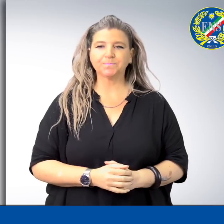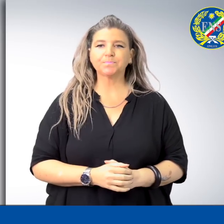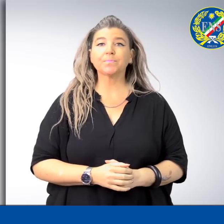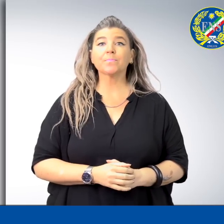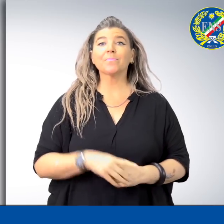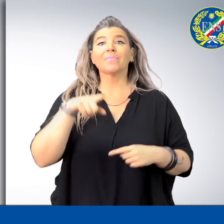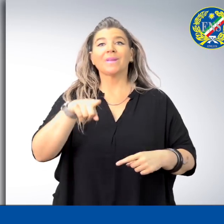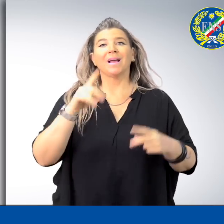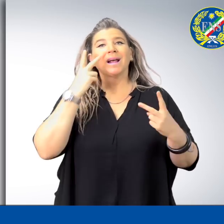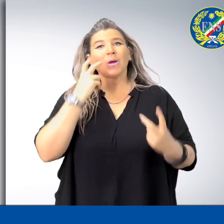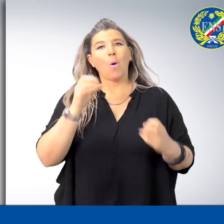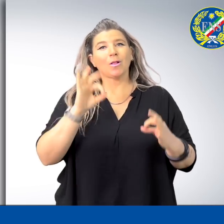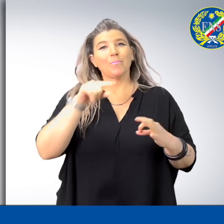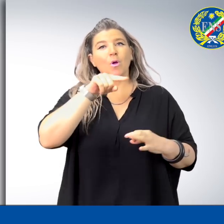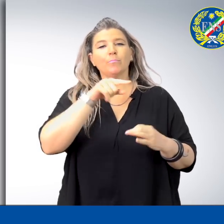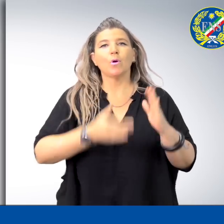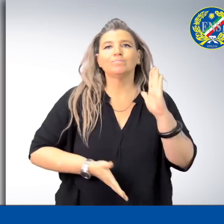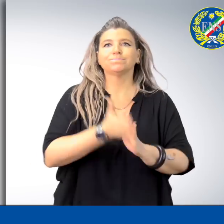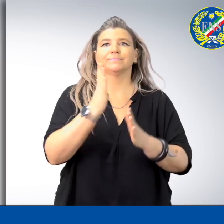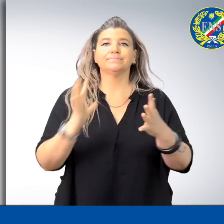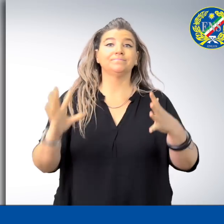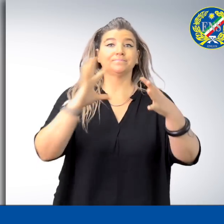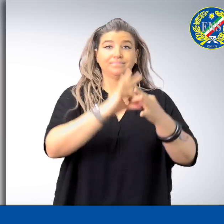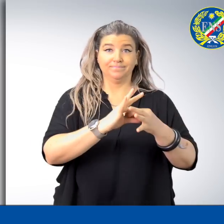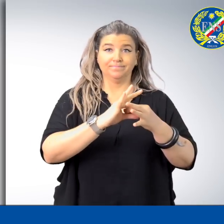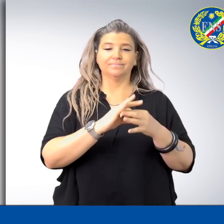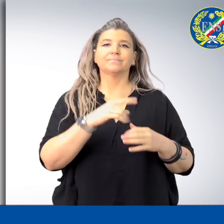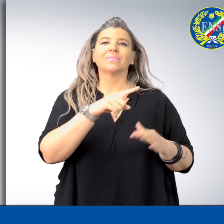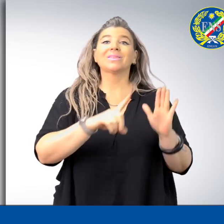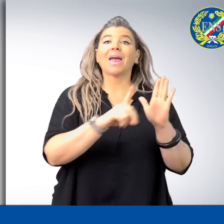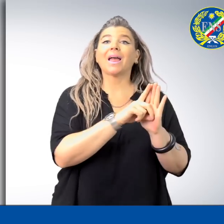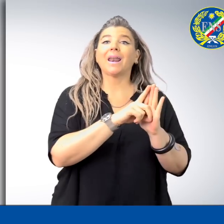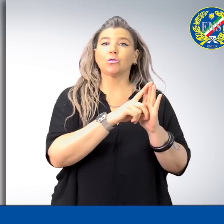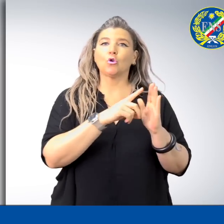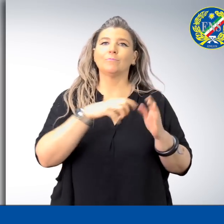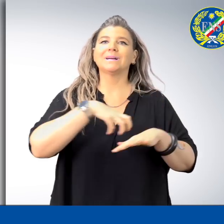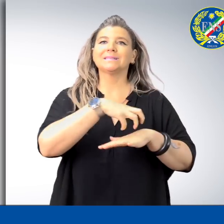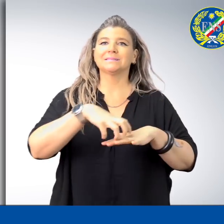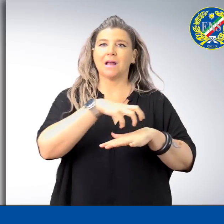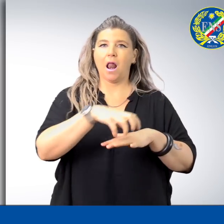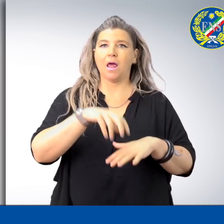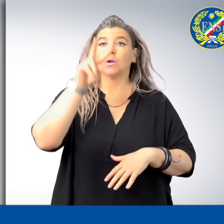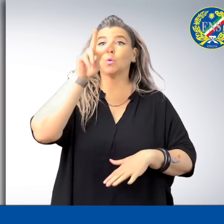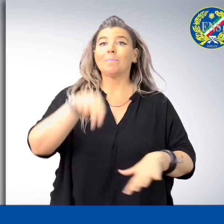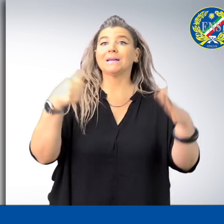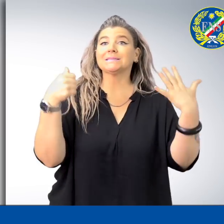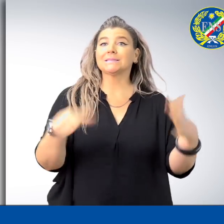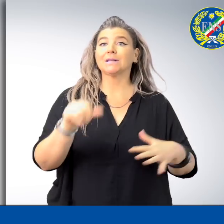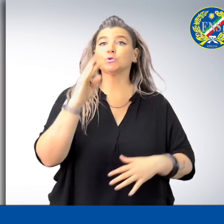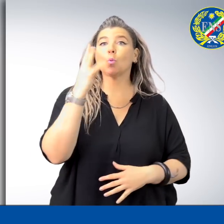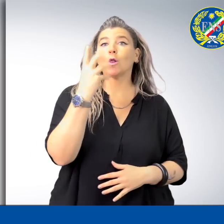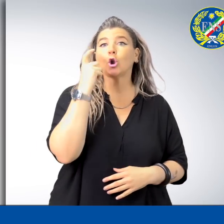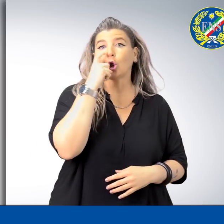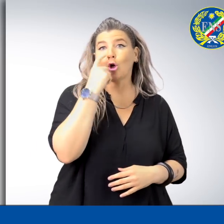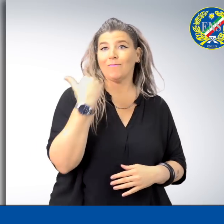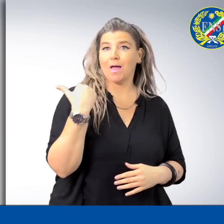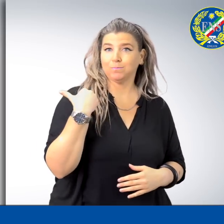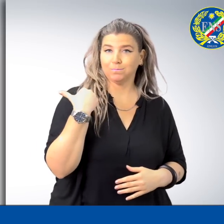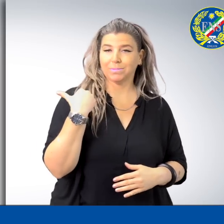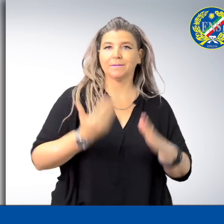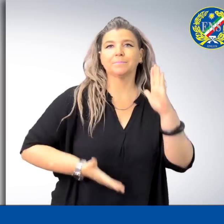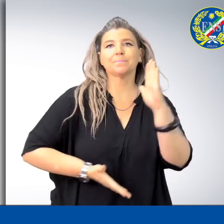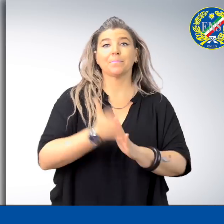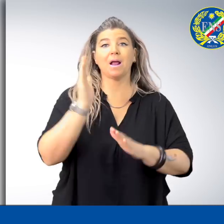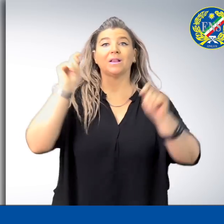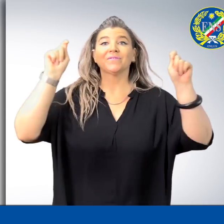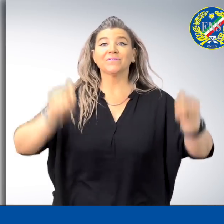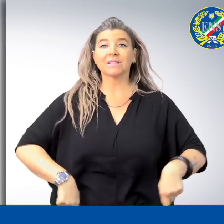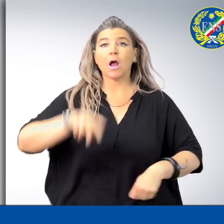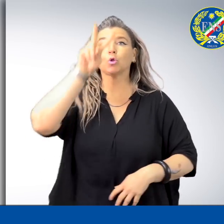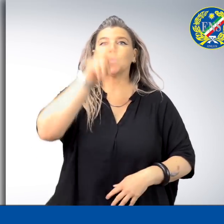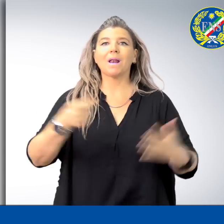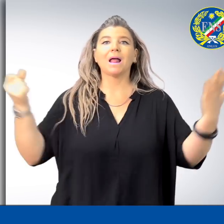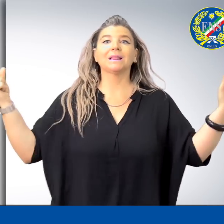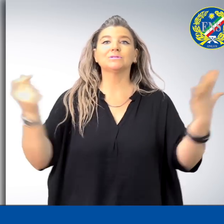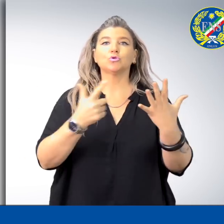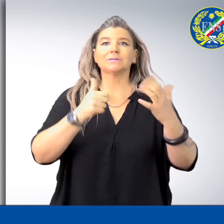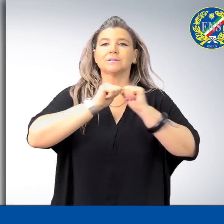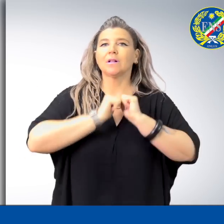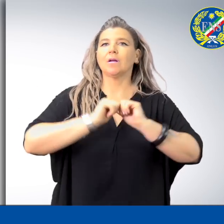Questi nuovi codici della patente sono entrati in vigore nel 2017 vedi il Decreto Ministeriale del 4/11/2016